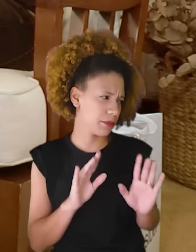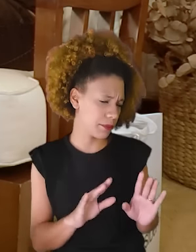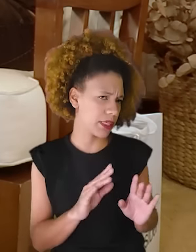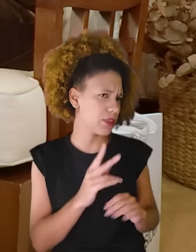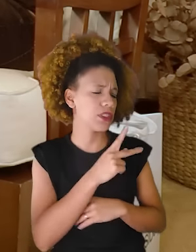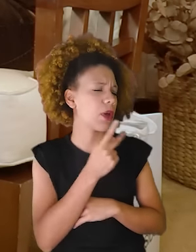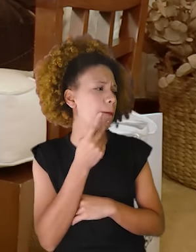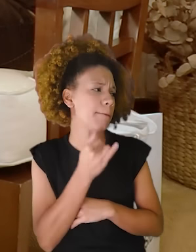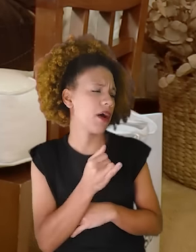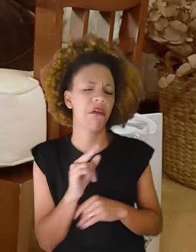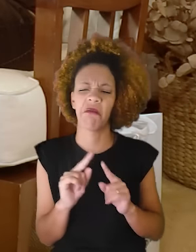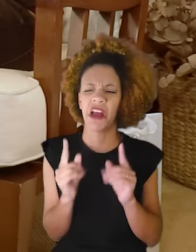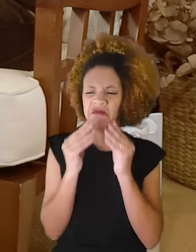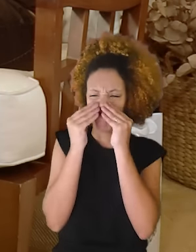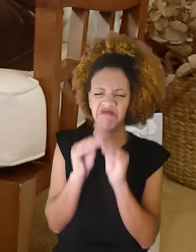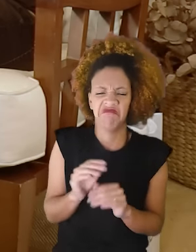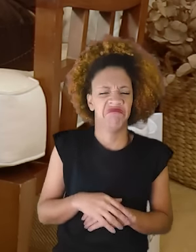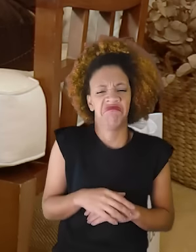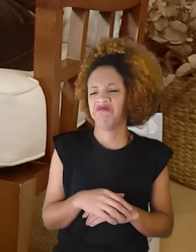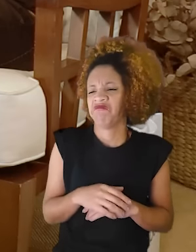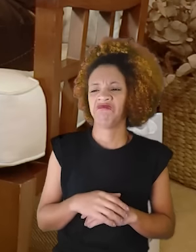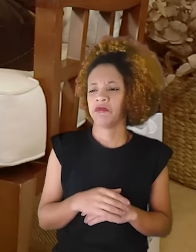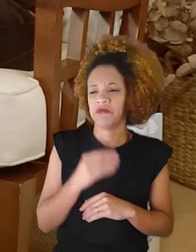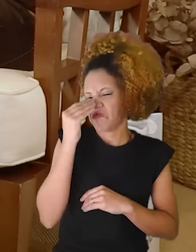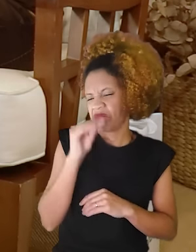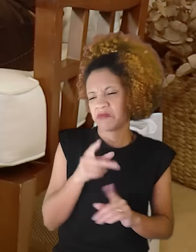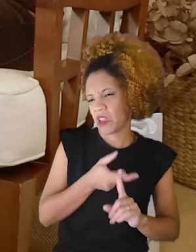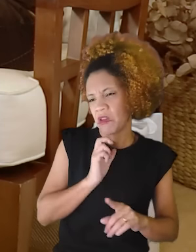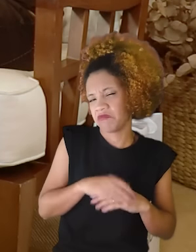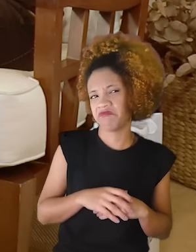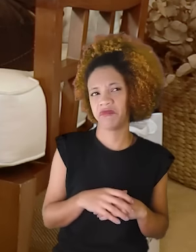ele ele ele mas eu não ligo cara de verdade eu não ligo muito pr pra hate não é uma coisa que